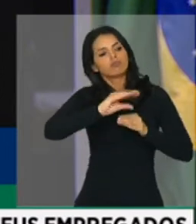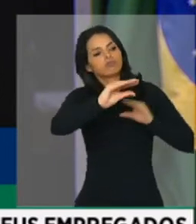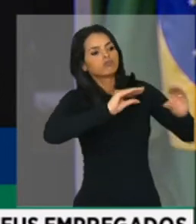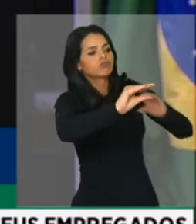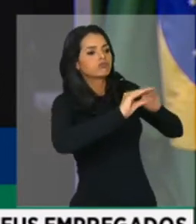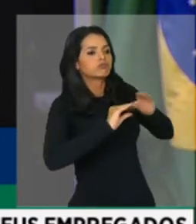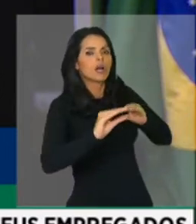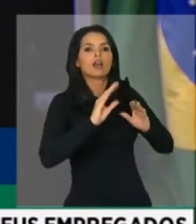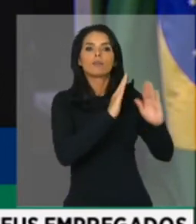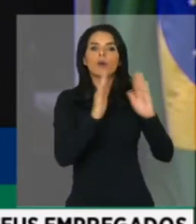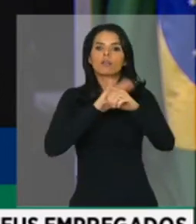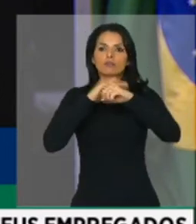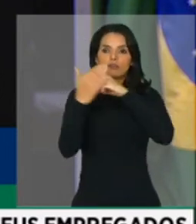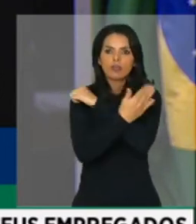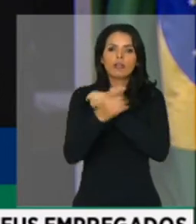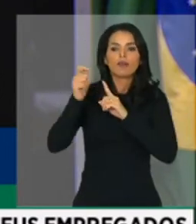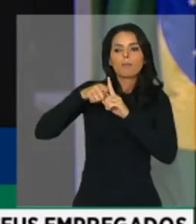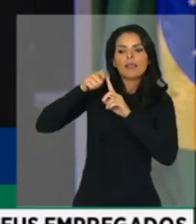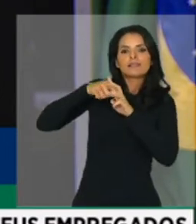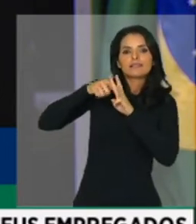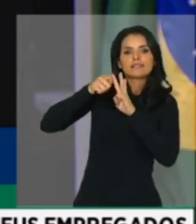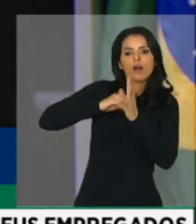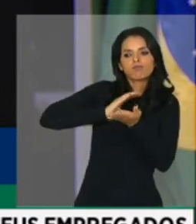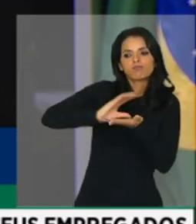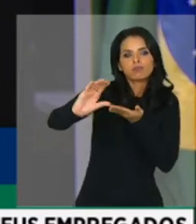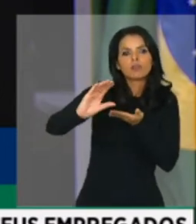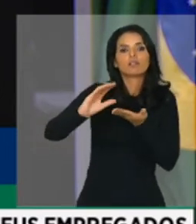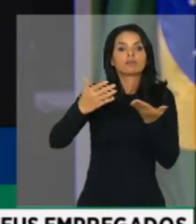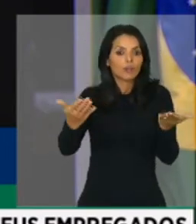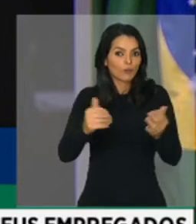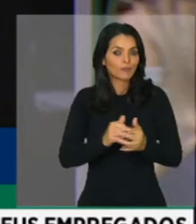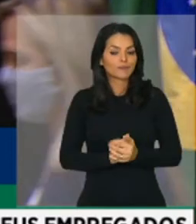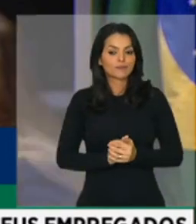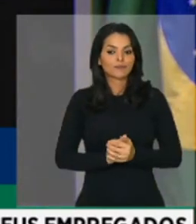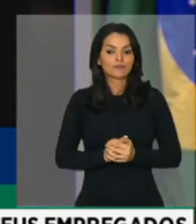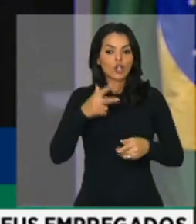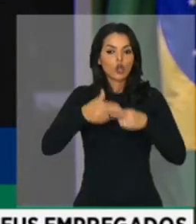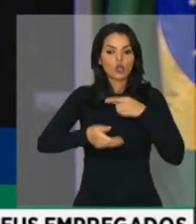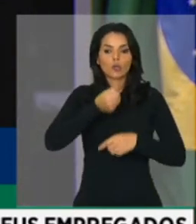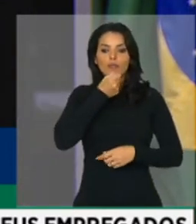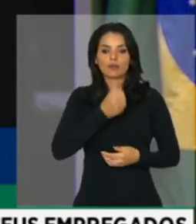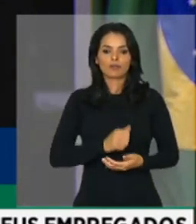DURAR A PANDEMIA. COMO PRIORIDADE MENSAL COM LEGISLAÇÃO ESPECÍFICA DIREITO PARA CUSTEAR. VAMOS LÁ, SENHOR PRESIDENTE. PARA A O PRIMEIRO SEMESTRE DE 2020